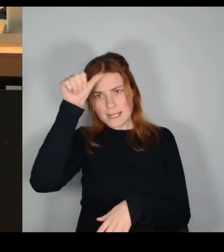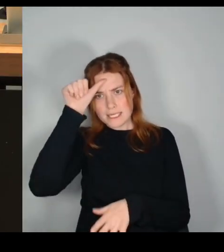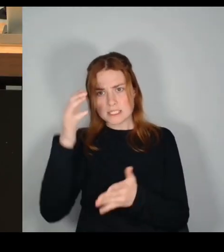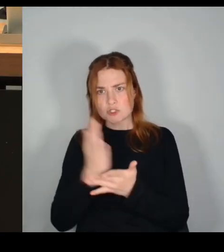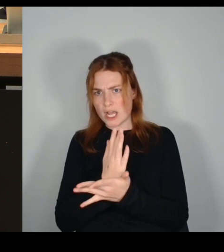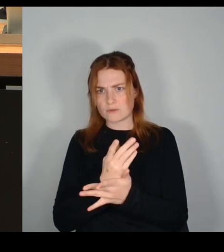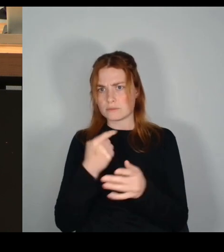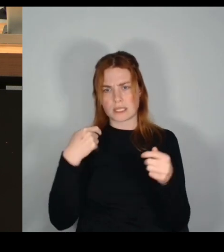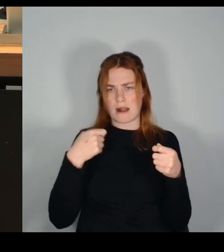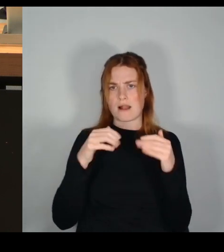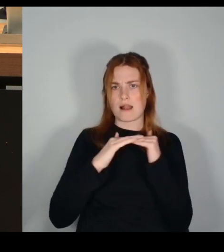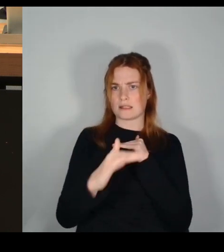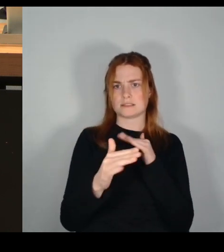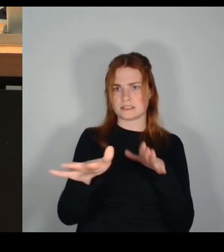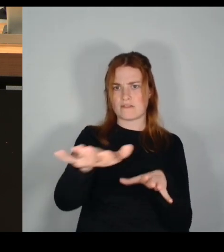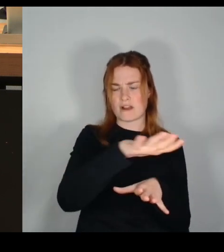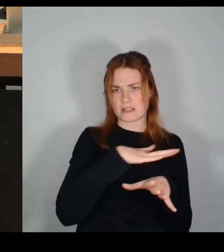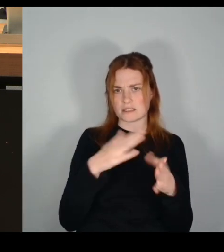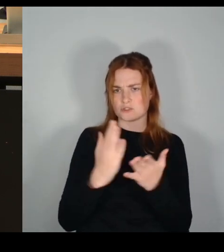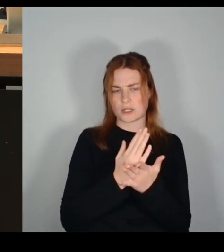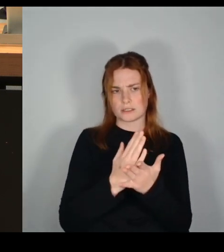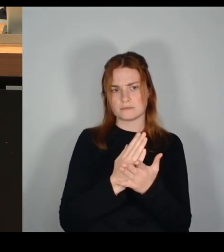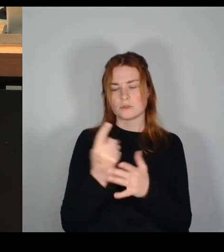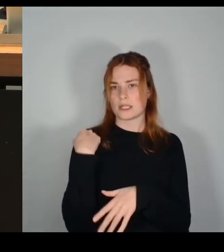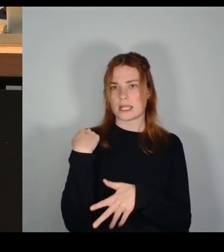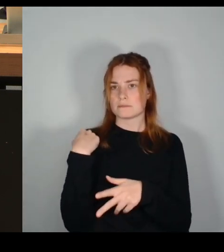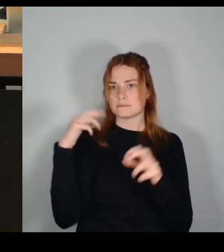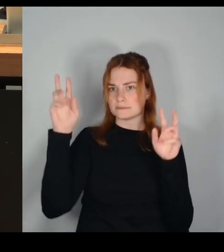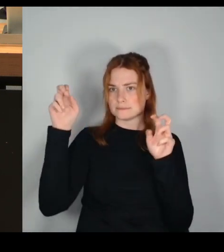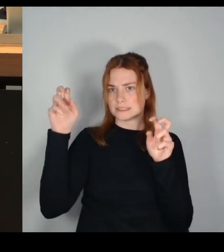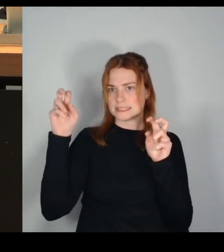folgt, dass auch das Bundesamt für Migration und Flüchtlinge